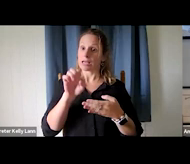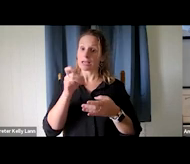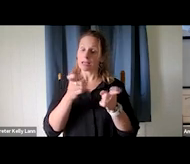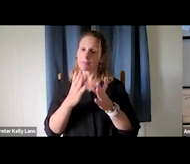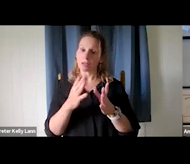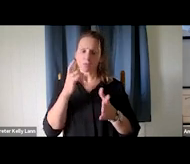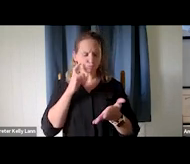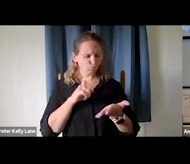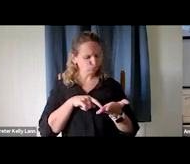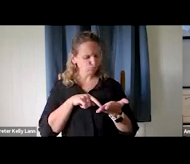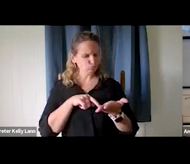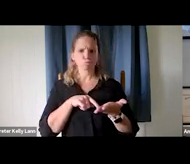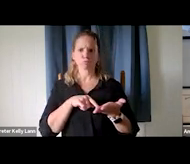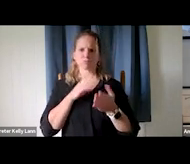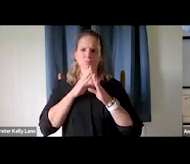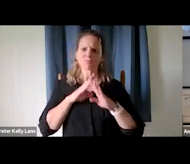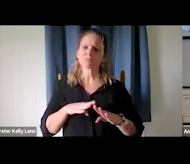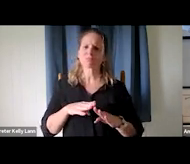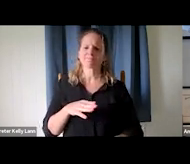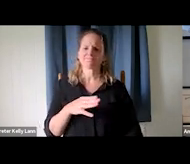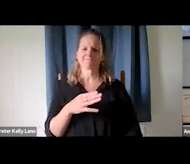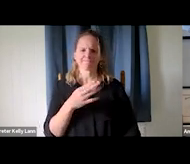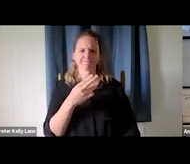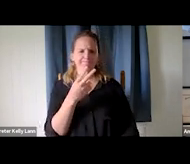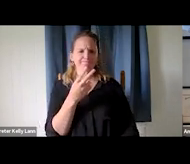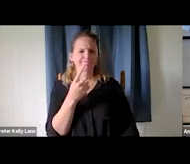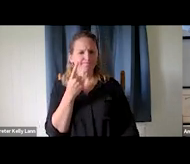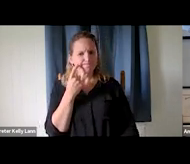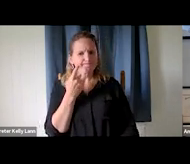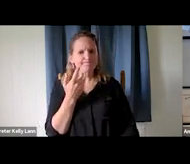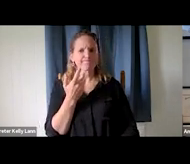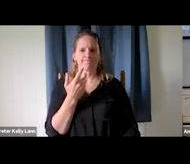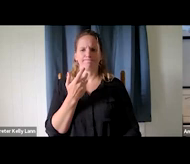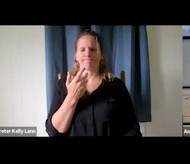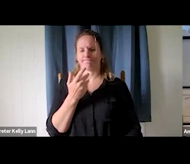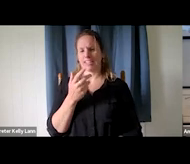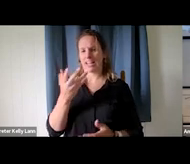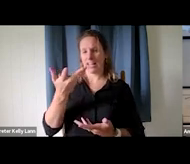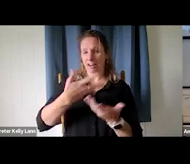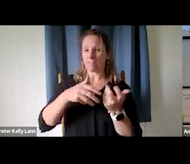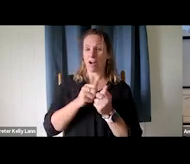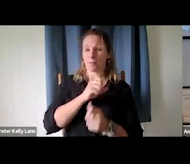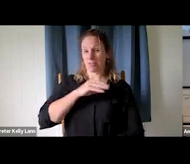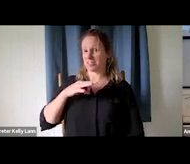"Se mostraba callado y desconfiado, murmuraba y tenía poca interacción con el personal y rechazaba al grupo".